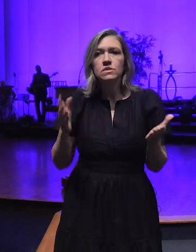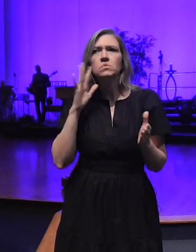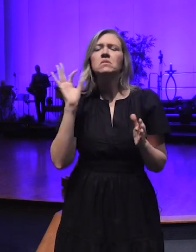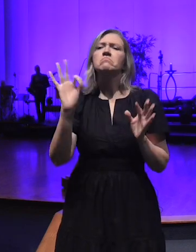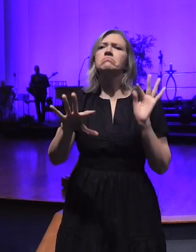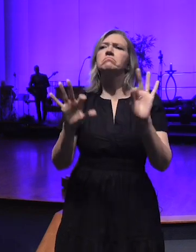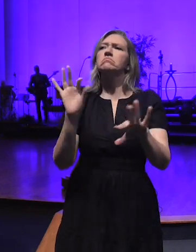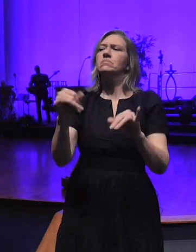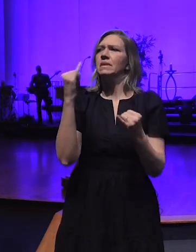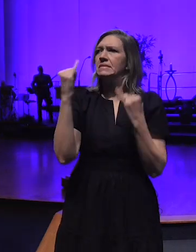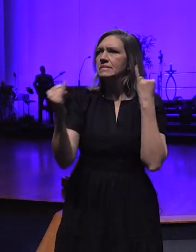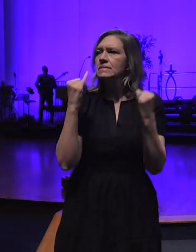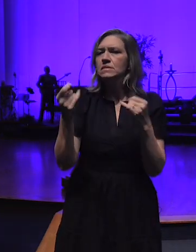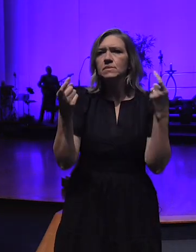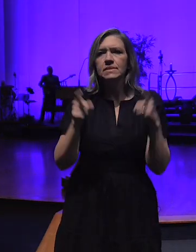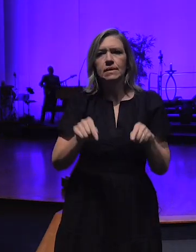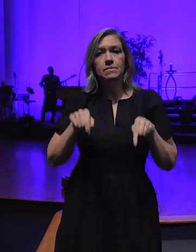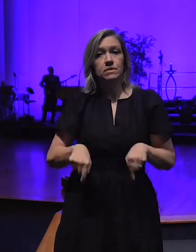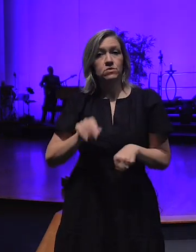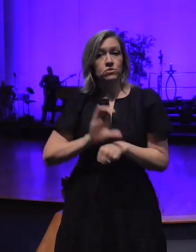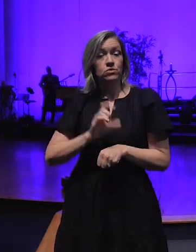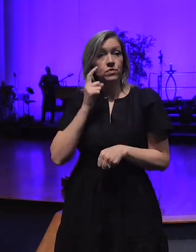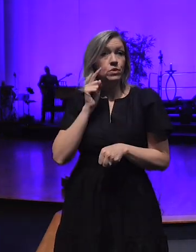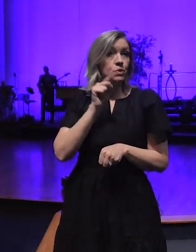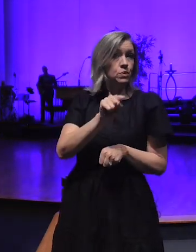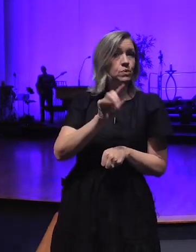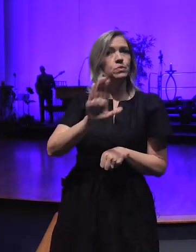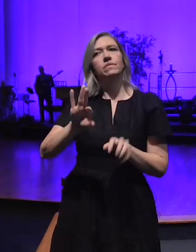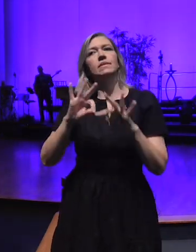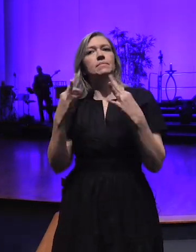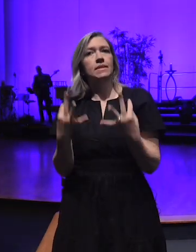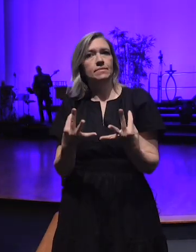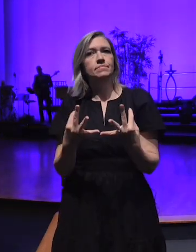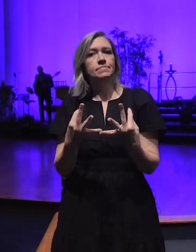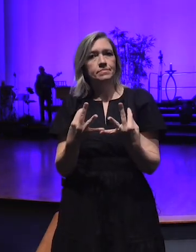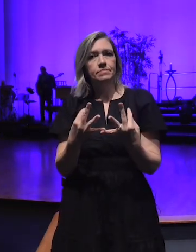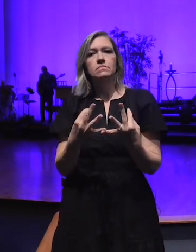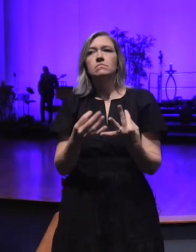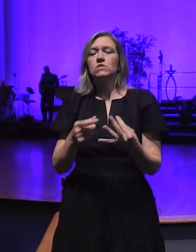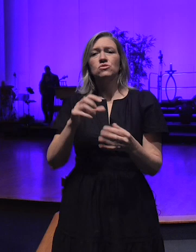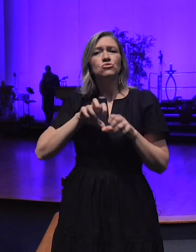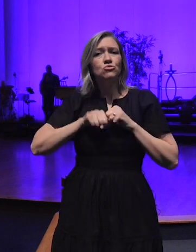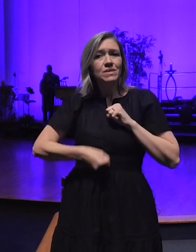en la iglesia Mile High para usted y su familia. El reconocido consejero de duelo y educador sobre la muerte,